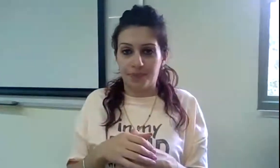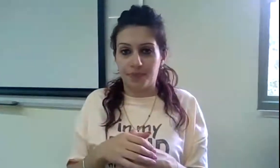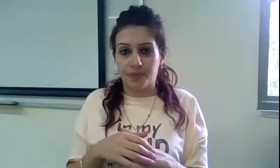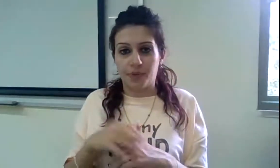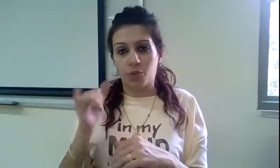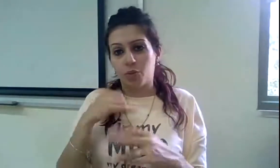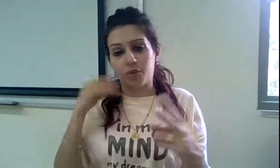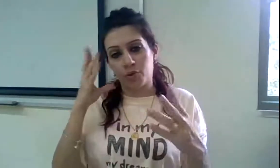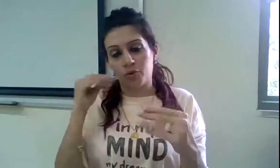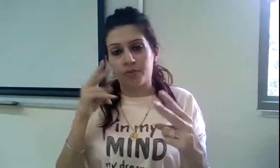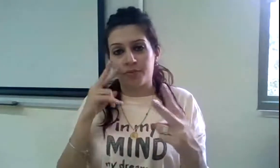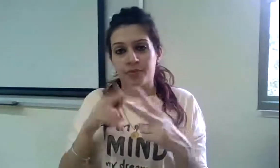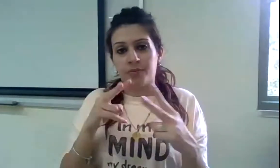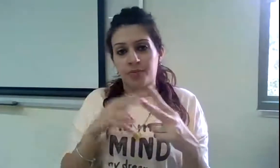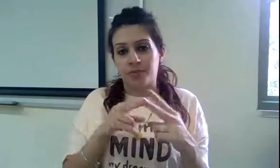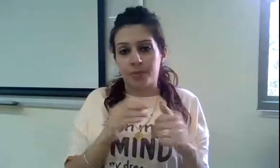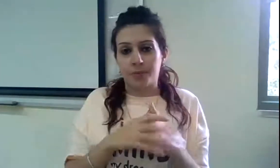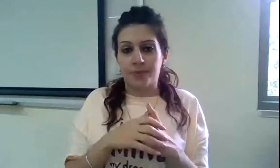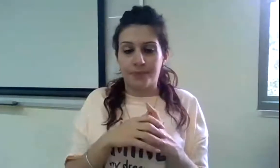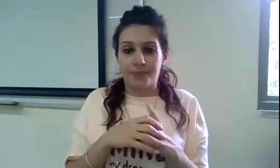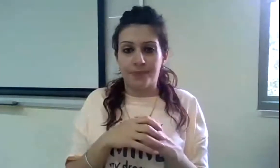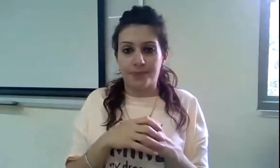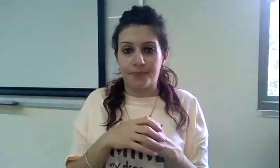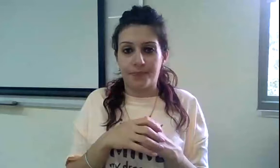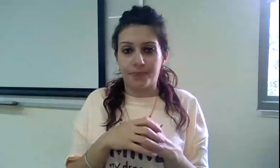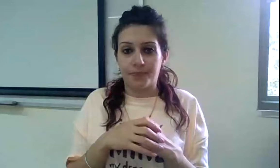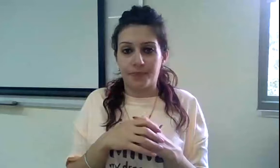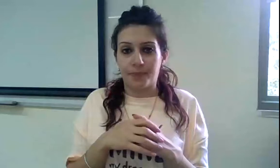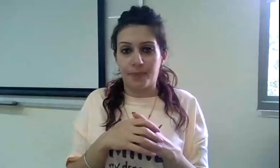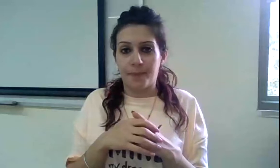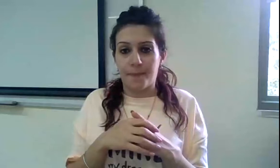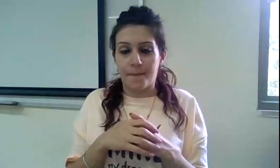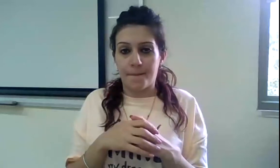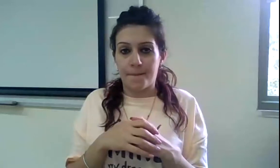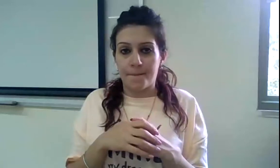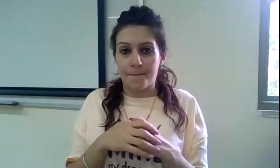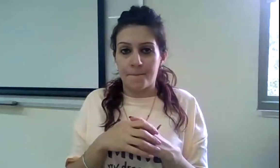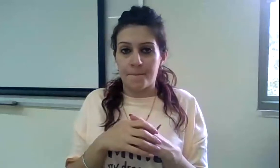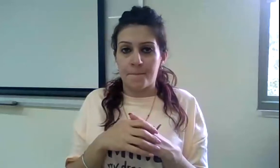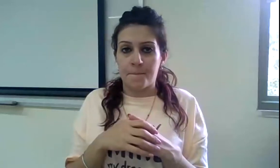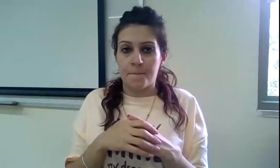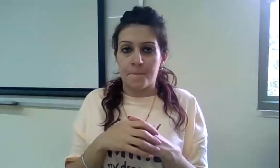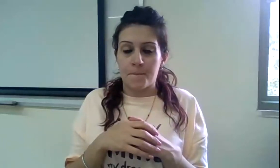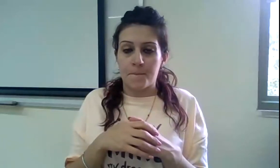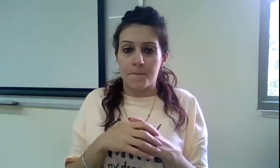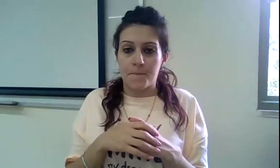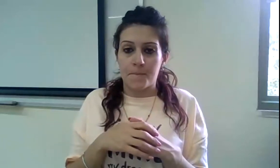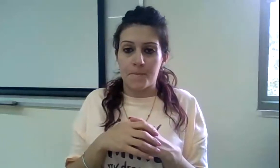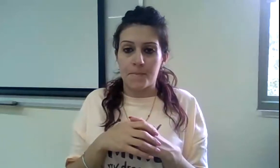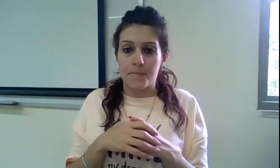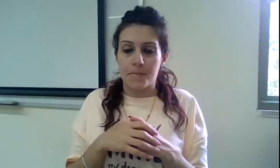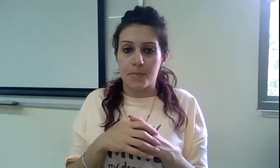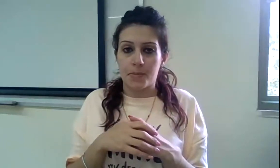اذا أود الانتقال الآن لمحدثنا الأول